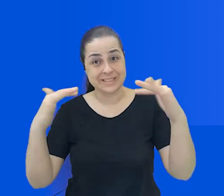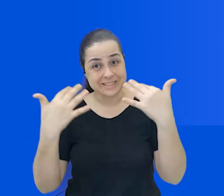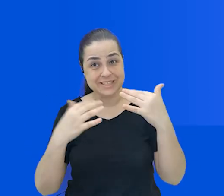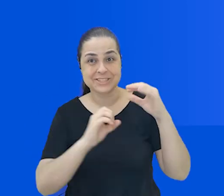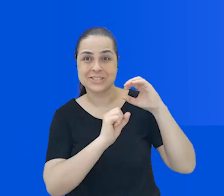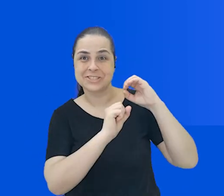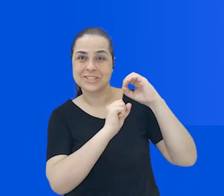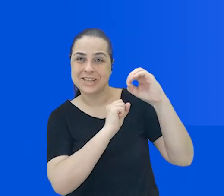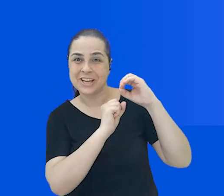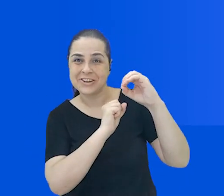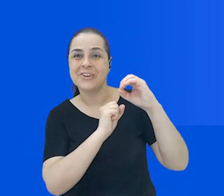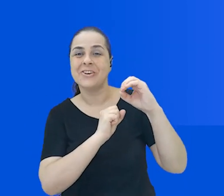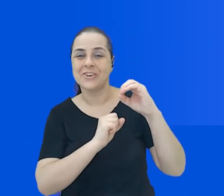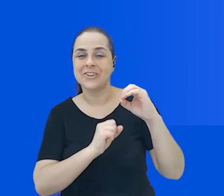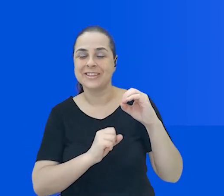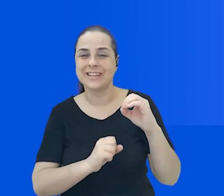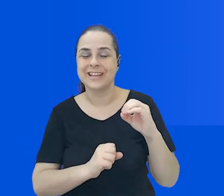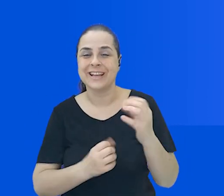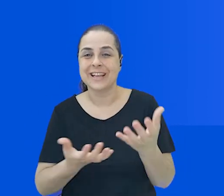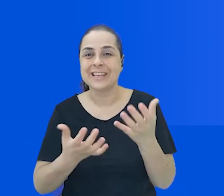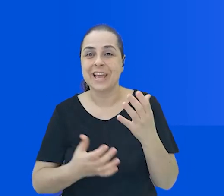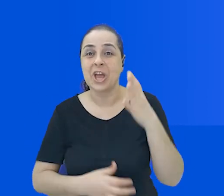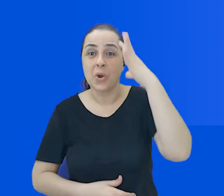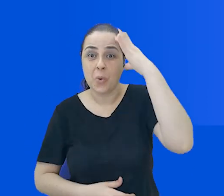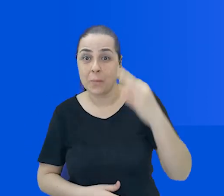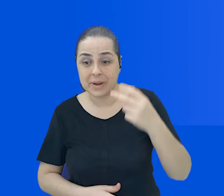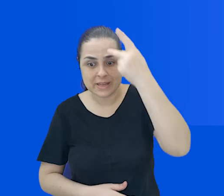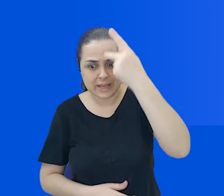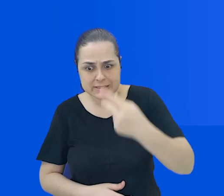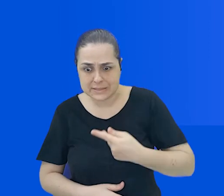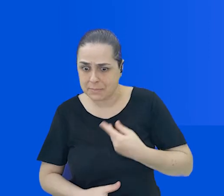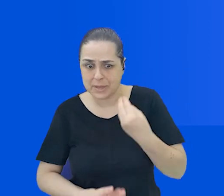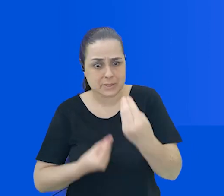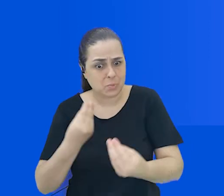e que está aqui tentando entender um pouco mais de si e praticar a empatia.